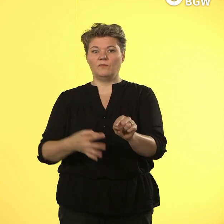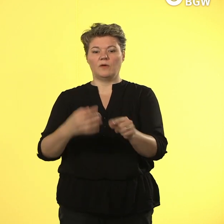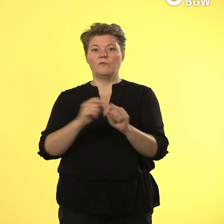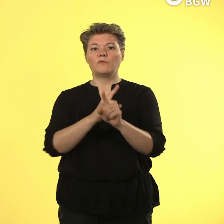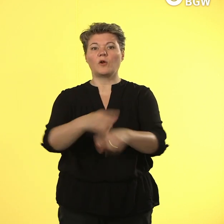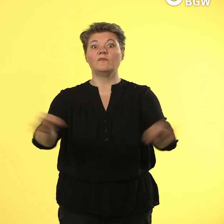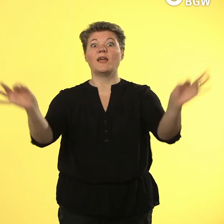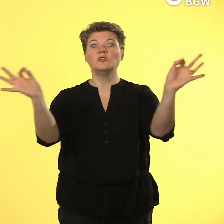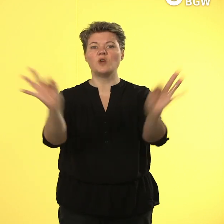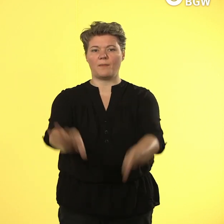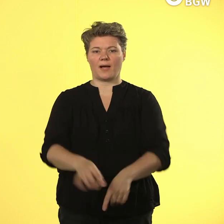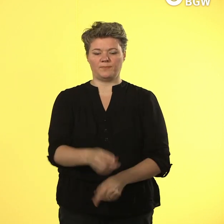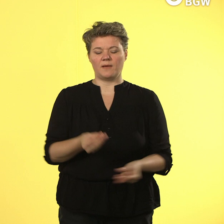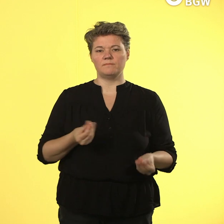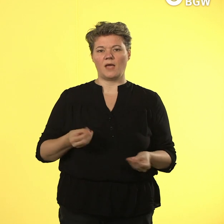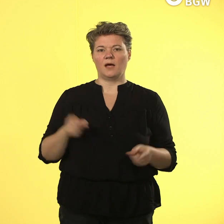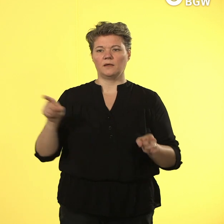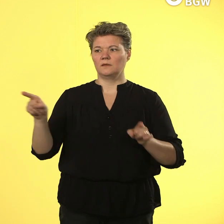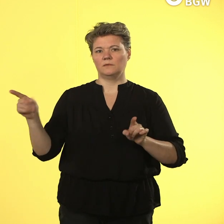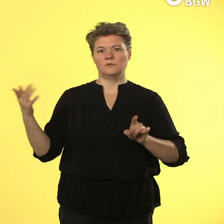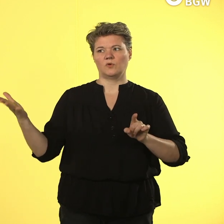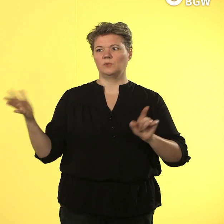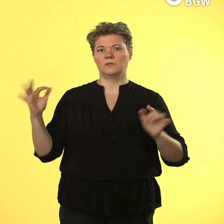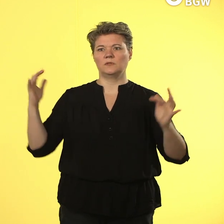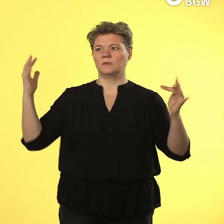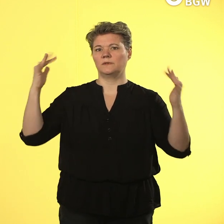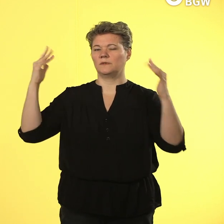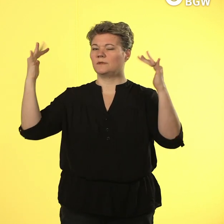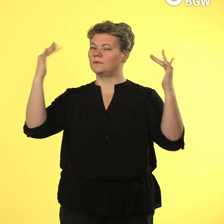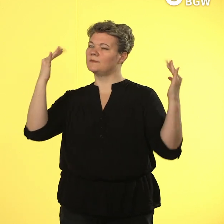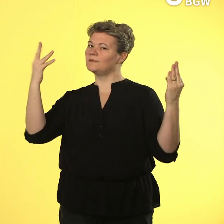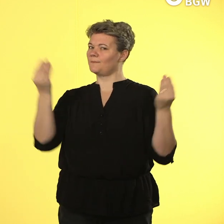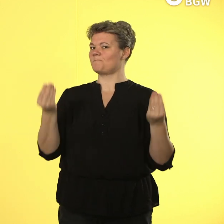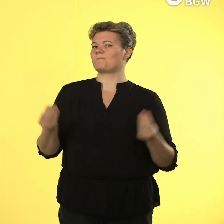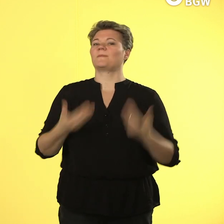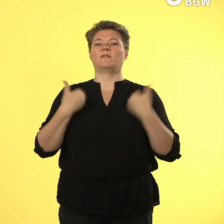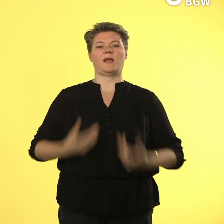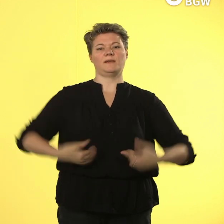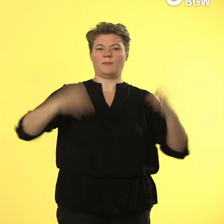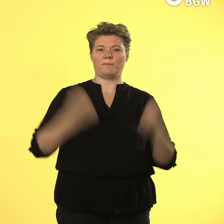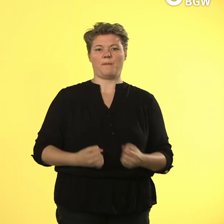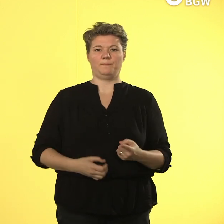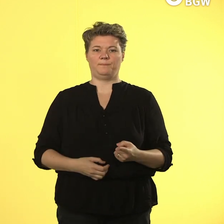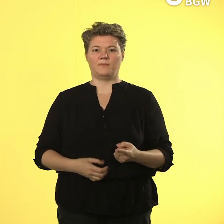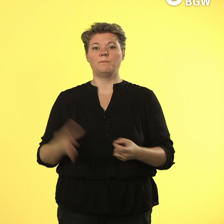Die spüren die voraktivierten, den hohen Cortisol-Spiegel der Mitarbeitenden. Und das wird größer.